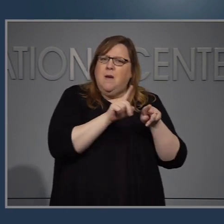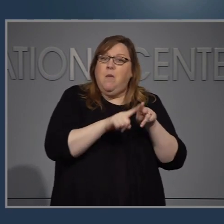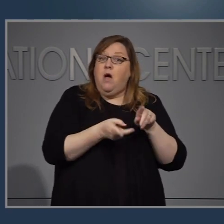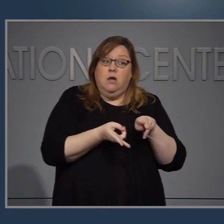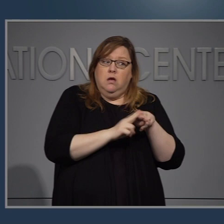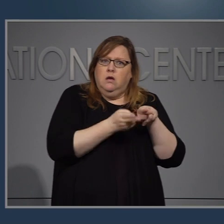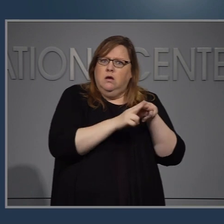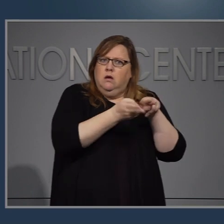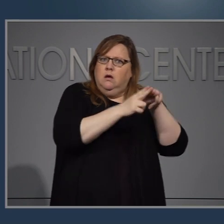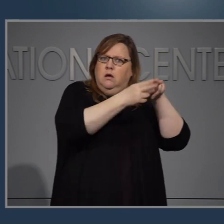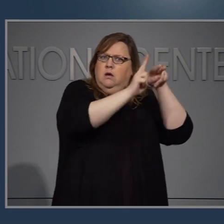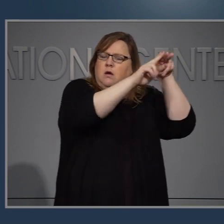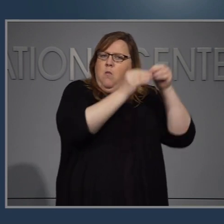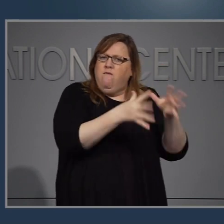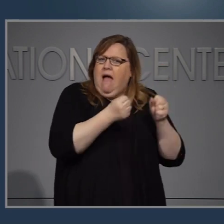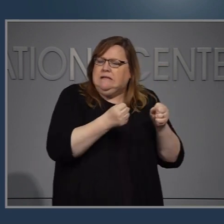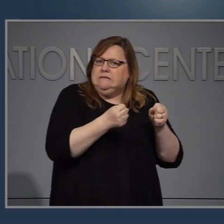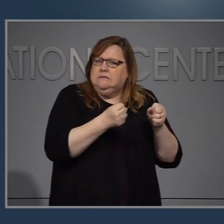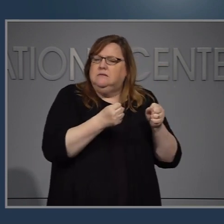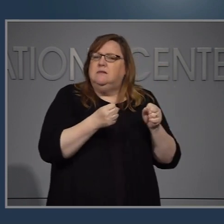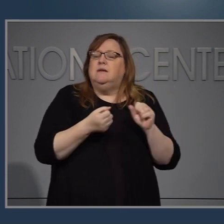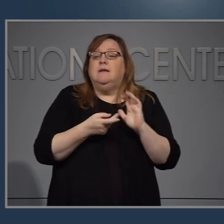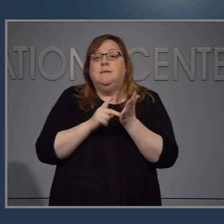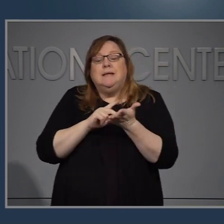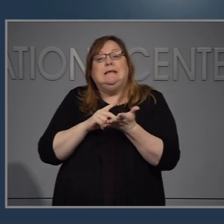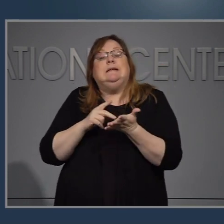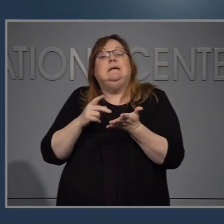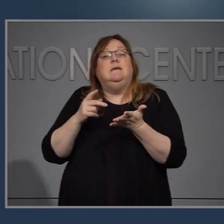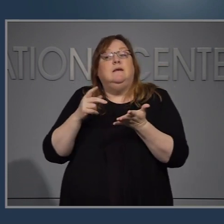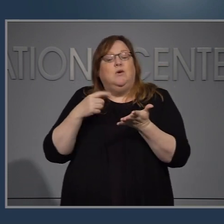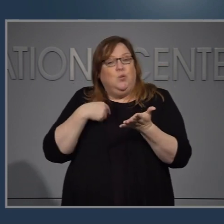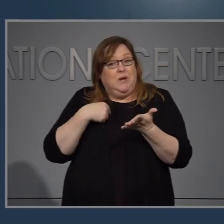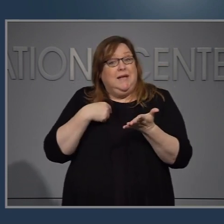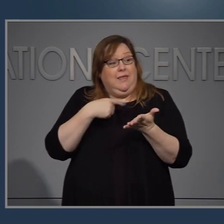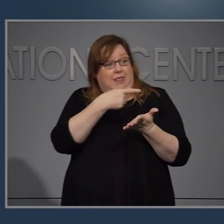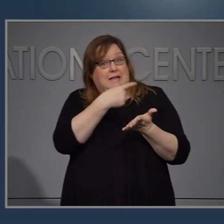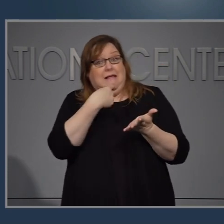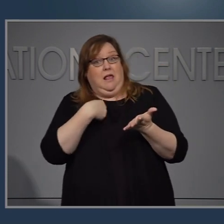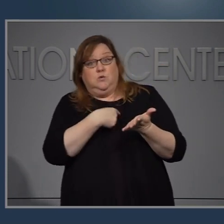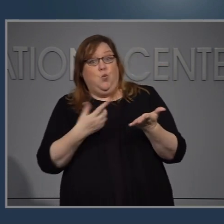aumentando más rápido. Esto significa que no tan solo estamos viendo más casos, sino que la para poder